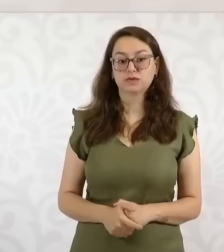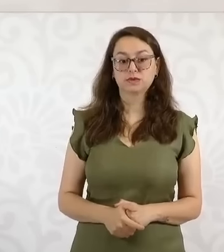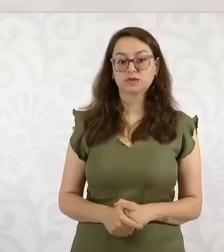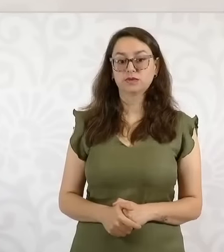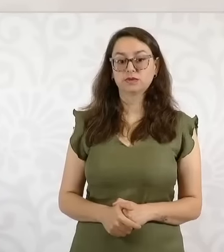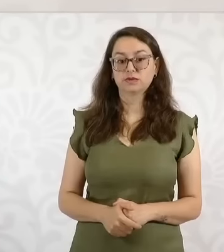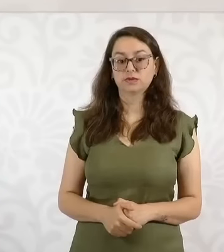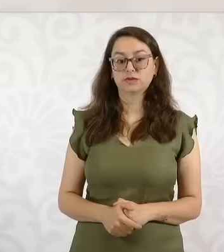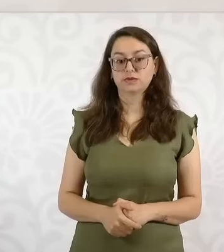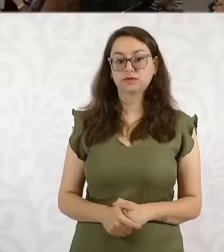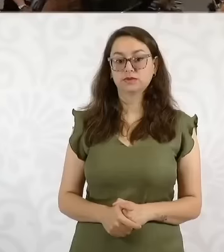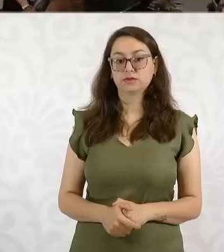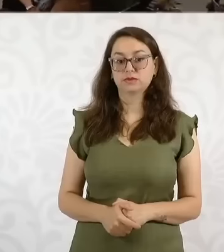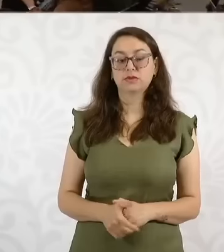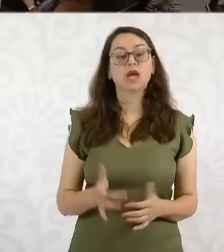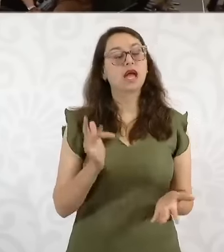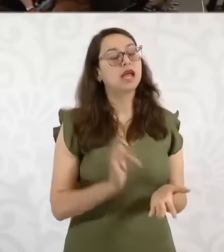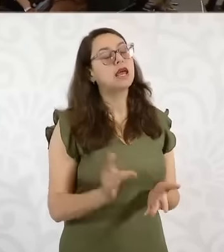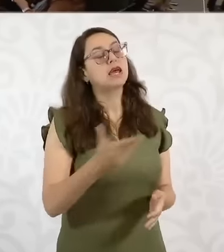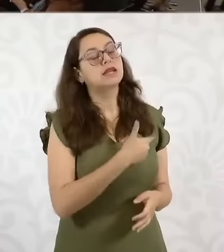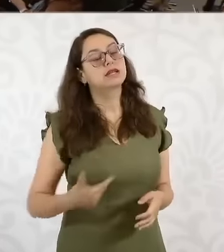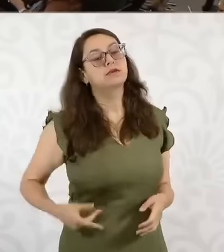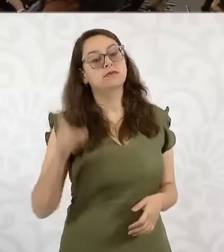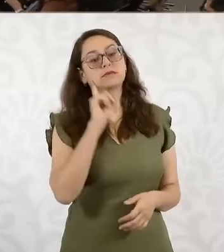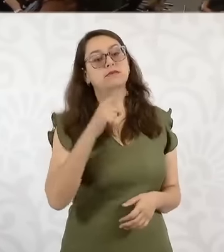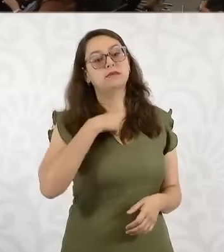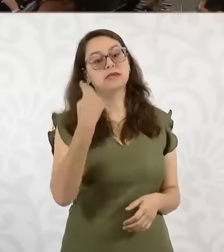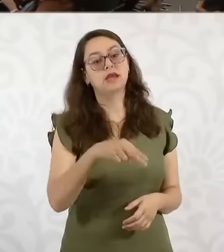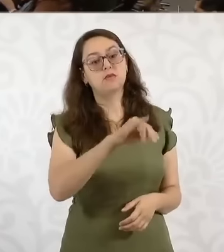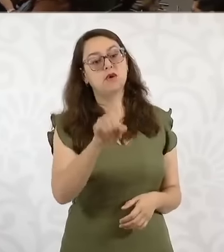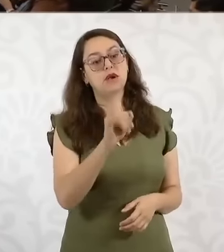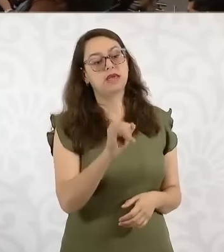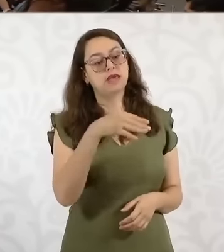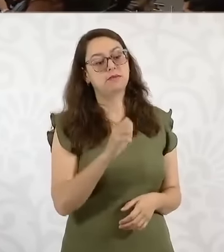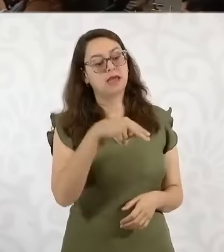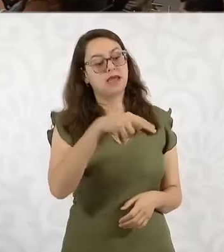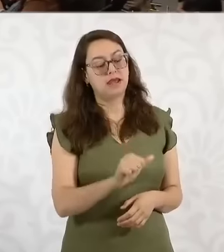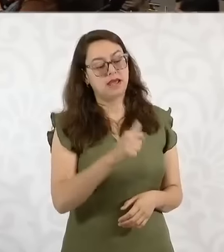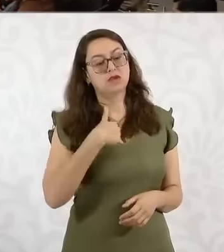Muchas gracias, presidenta. Buenos días, Jimena Mejía, de Grupo Imagen. Consultarle, presidenta,